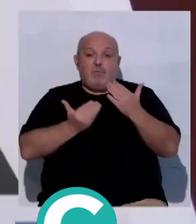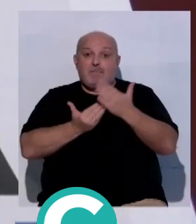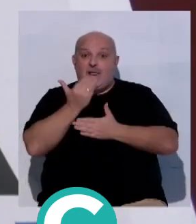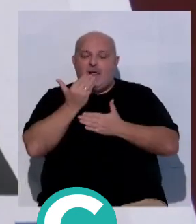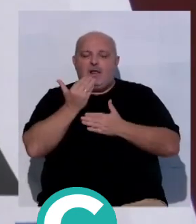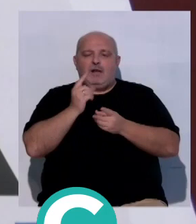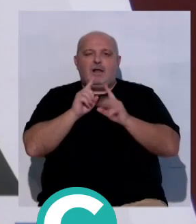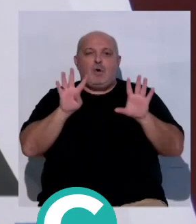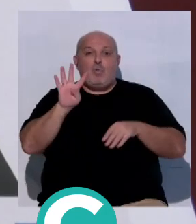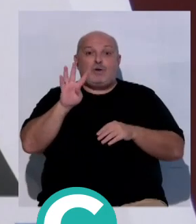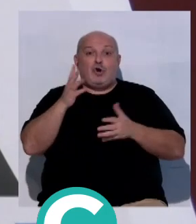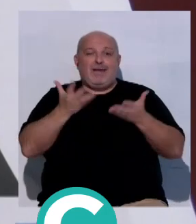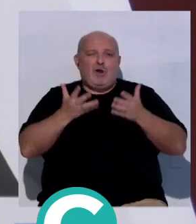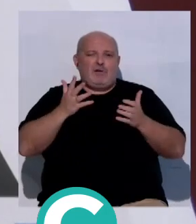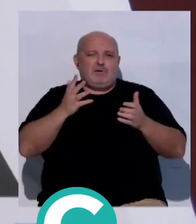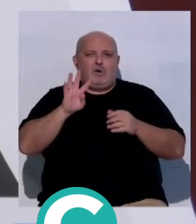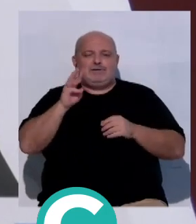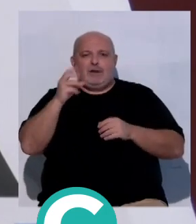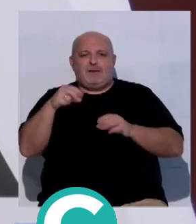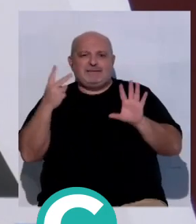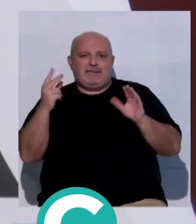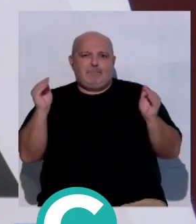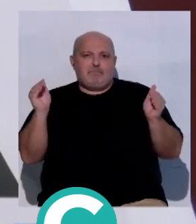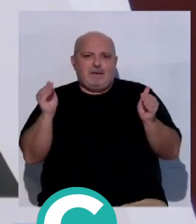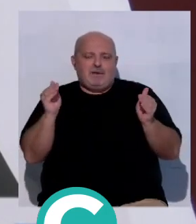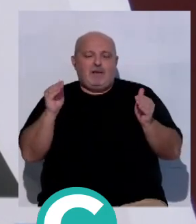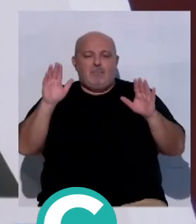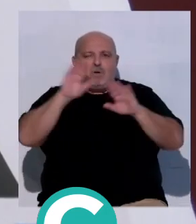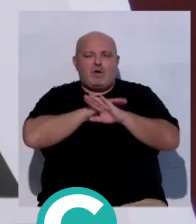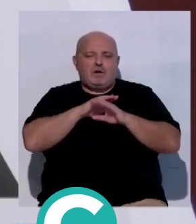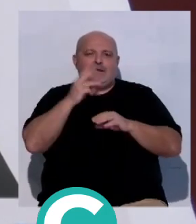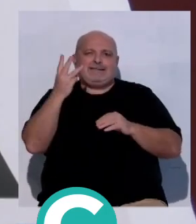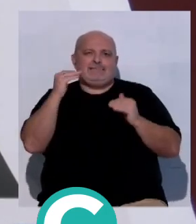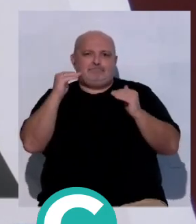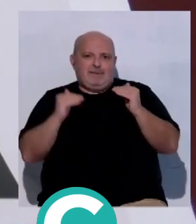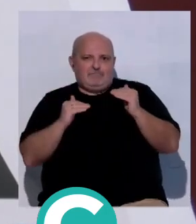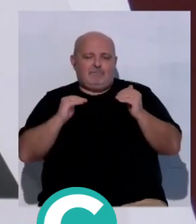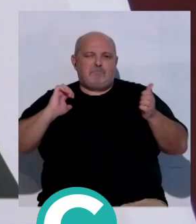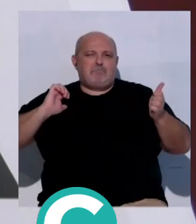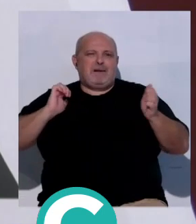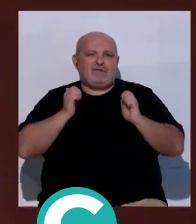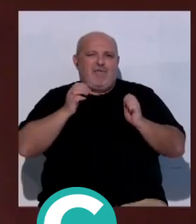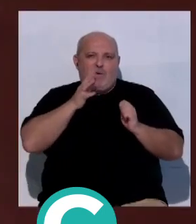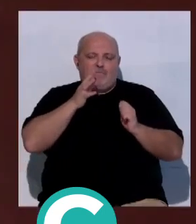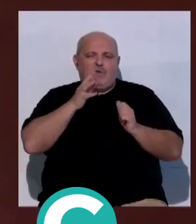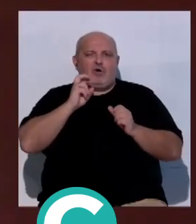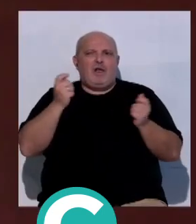pasará de 4 kg a 3,7 kg manteniéndose por la noche en 3 kg además también se lanzará una campaña de